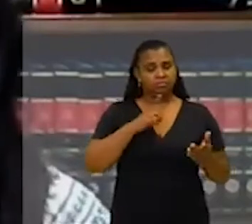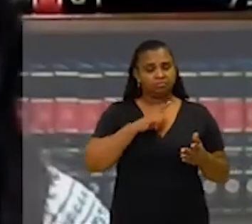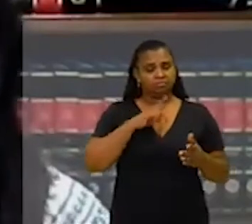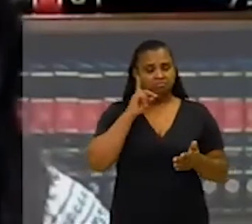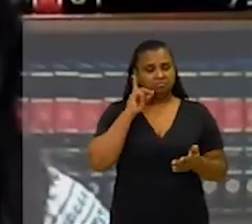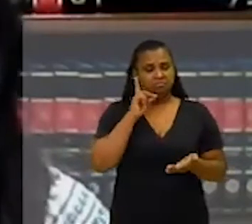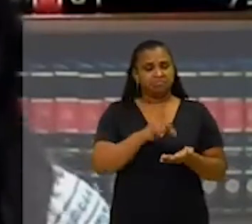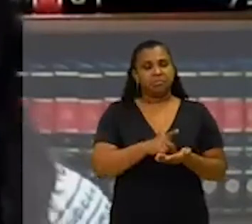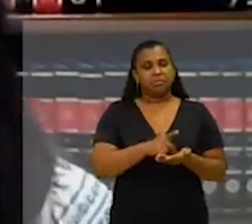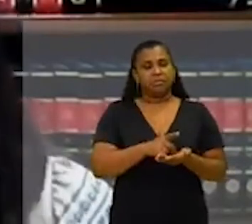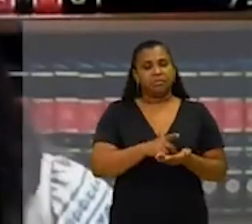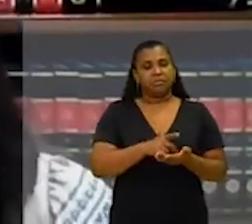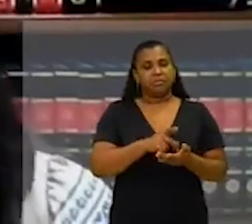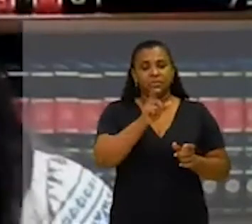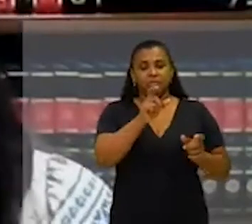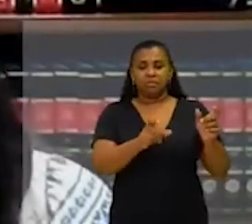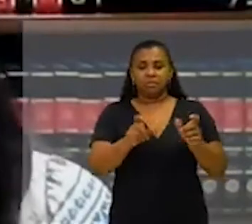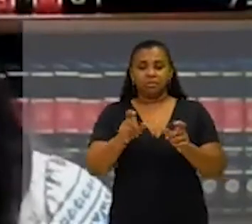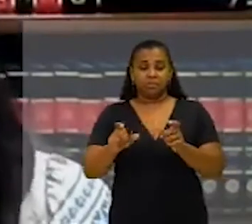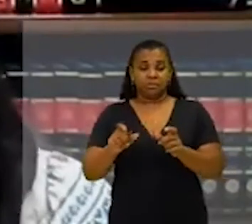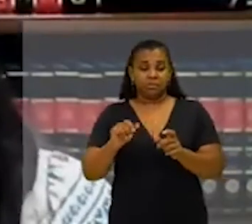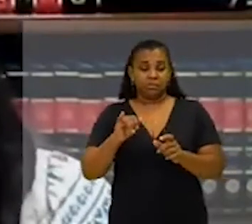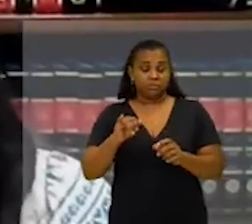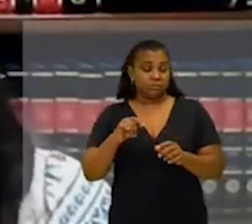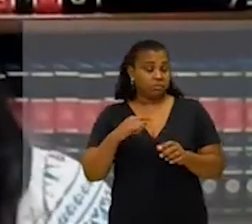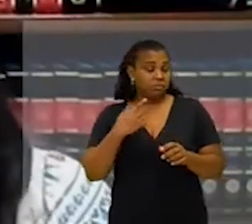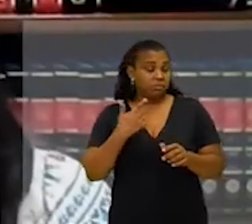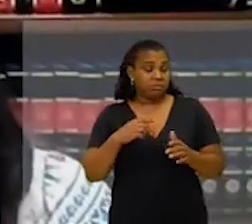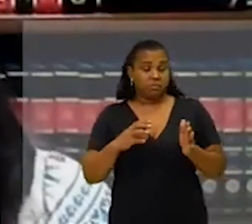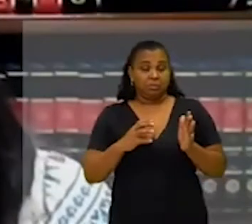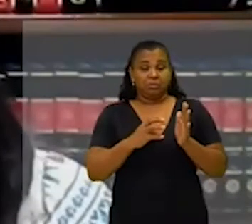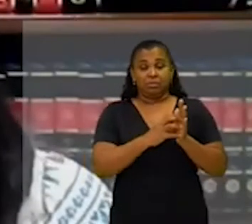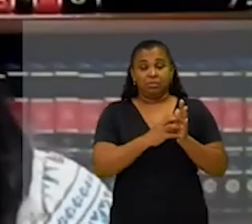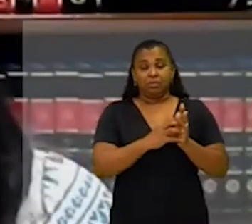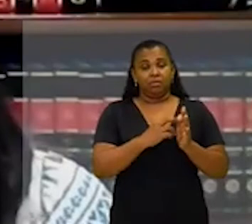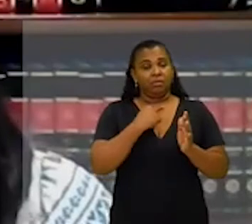essas pessoas se não tiver em filiadas ela não podem contribuir com os lançamentos da